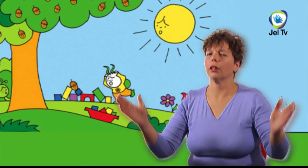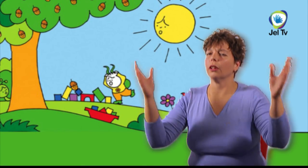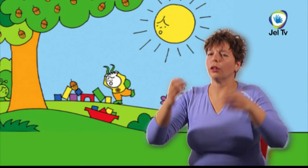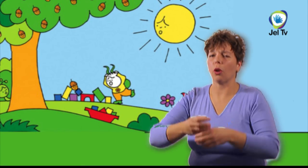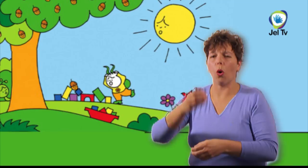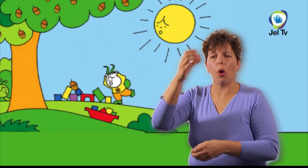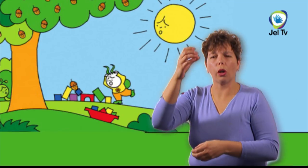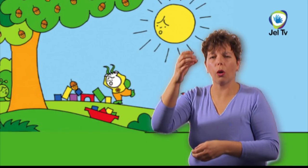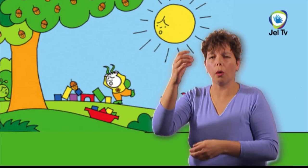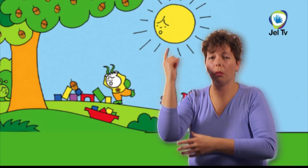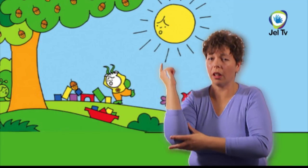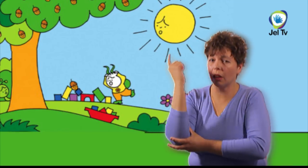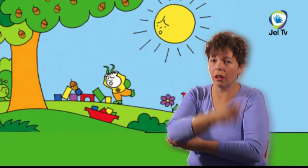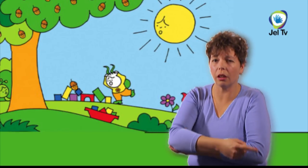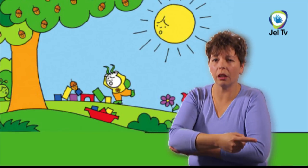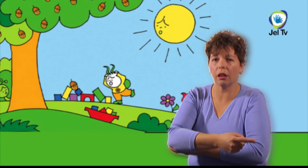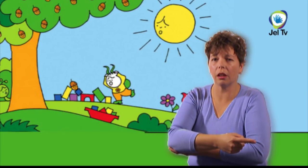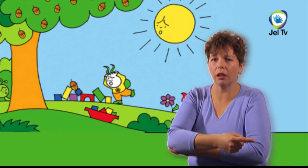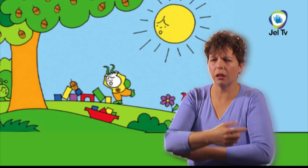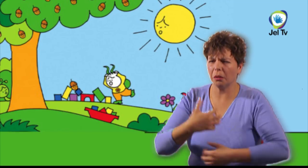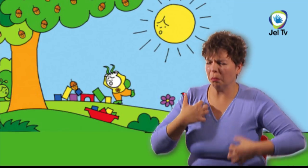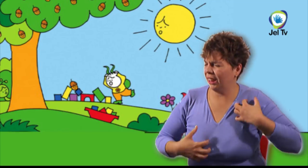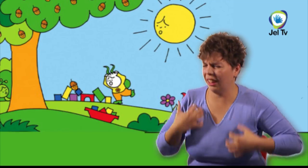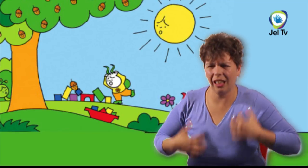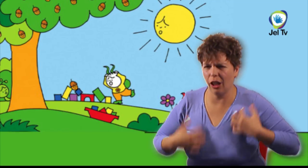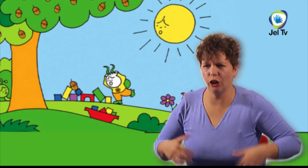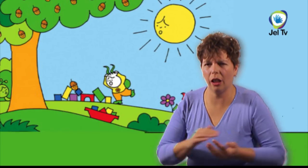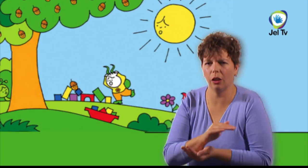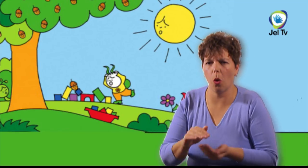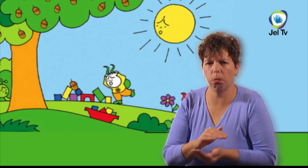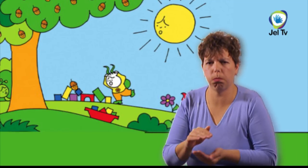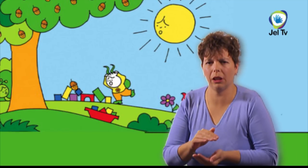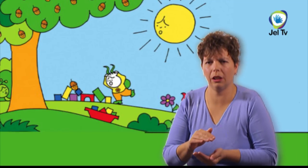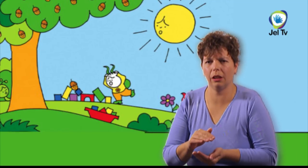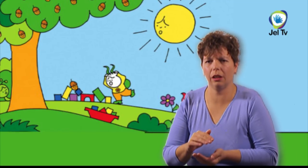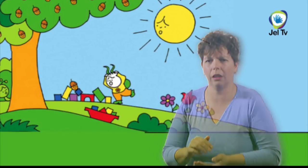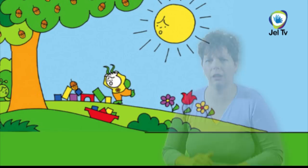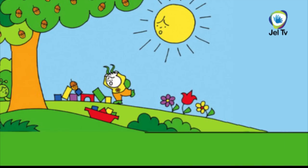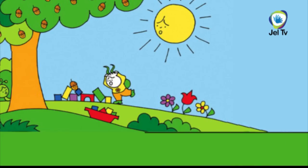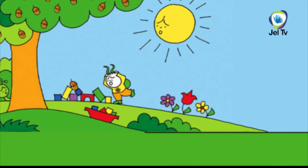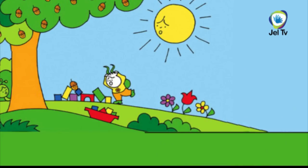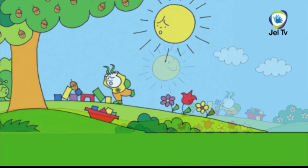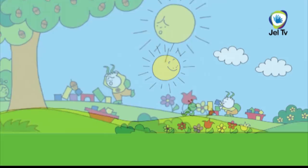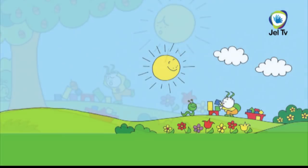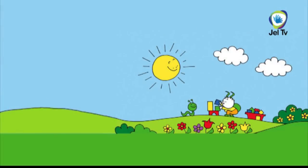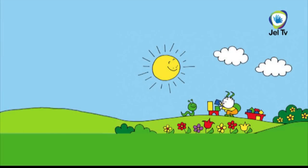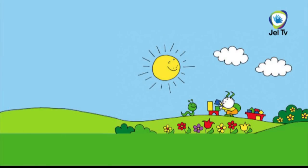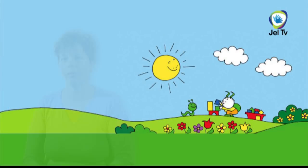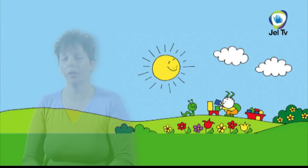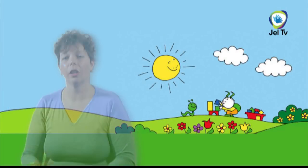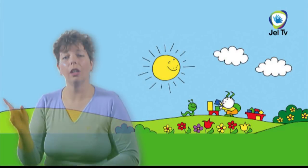Jaj, a tornyom! Megint feldőlt a tornyom! -kiáltott mérgesen Gömbi.